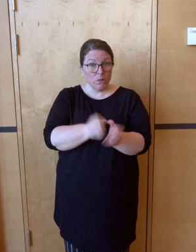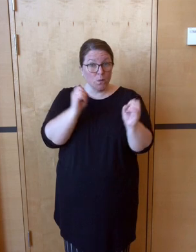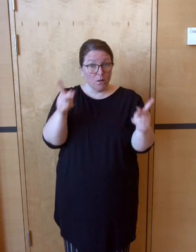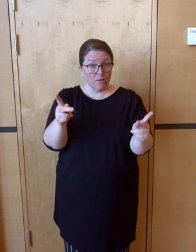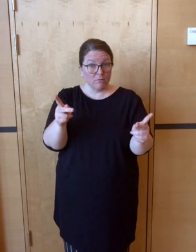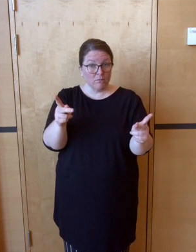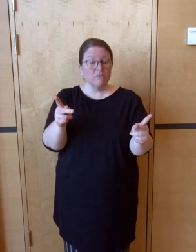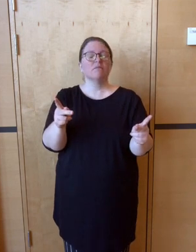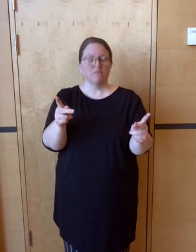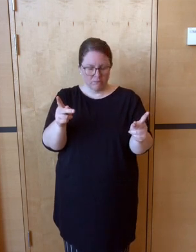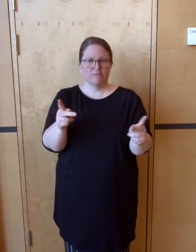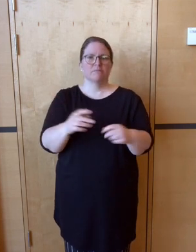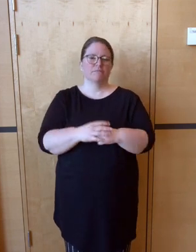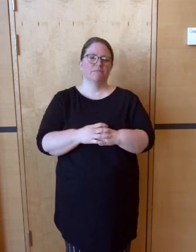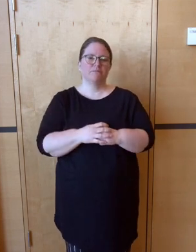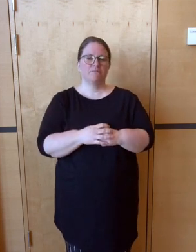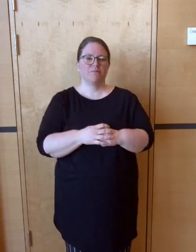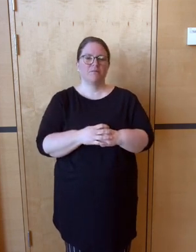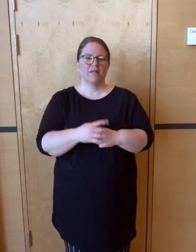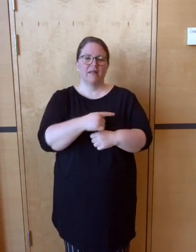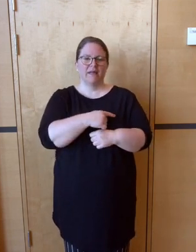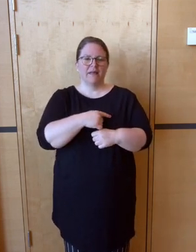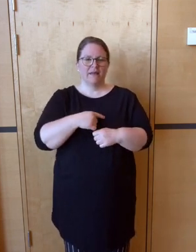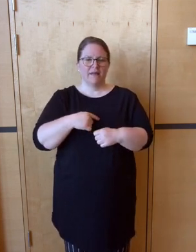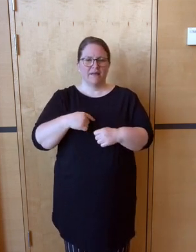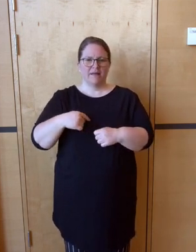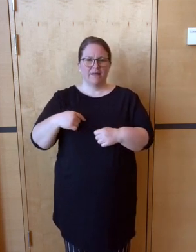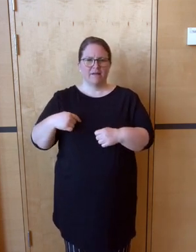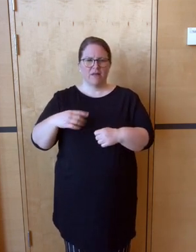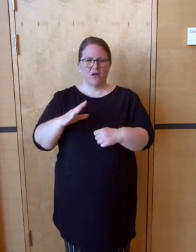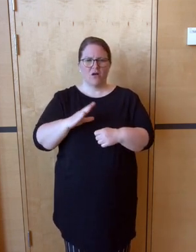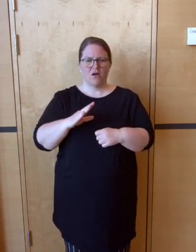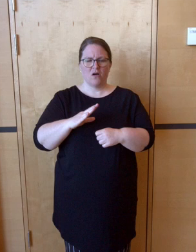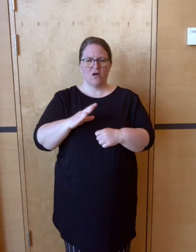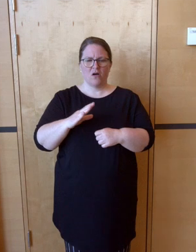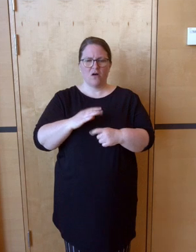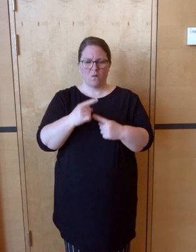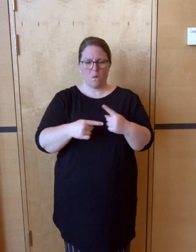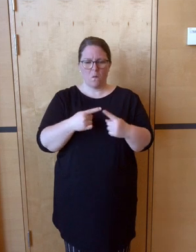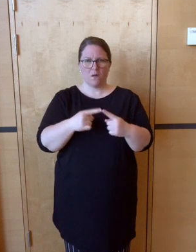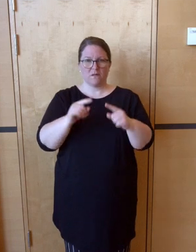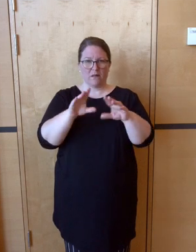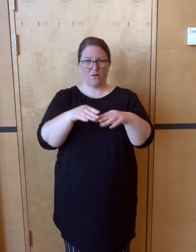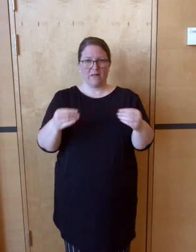Svar ja det har vi de förslag som de gjorde Skellefteås årsredovisning 2020 Godkänns